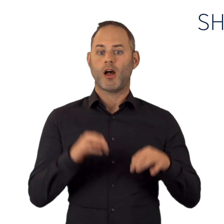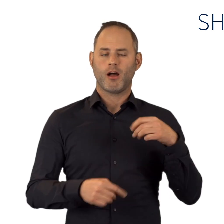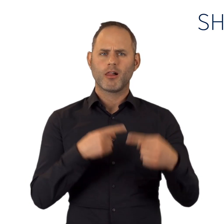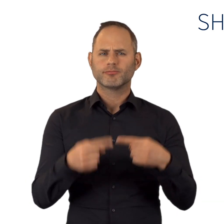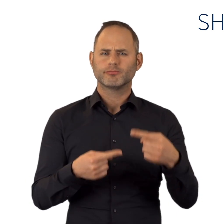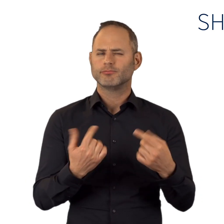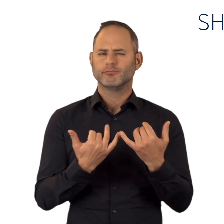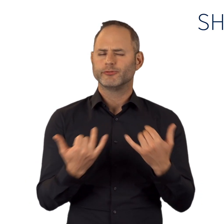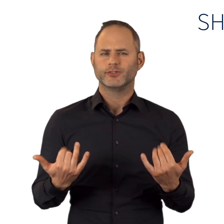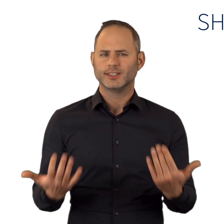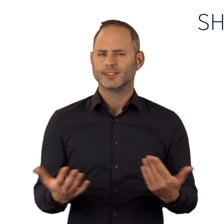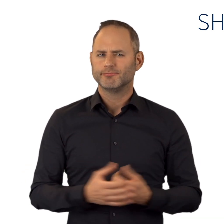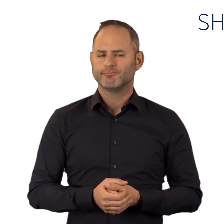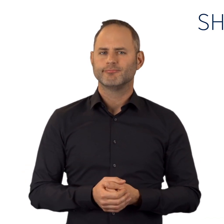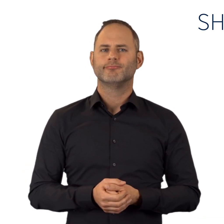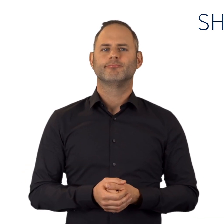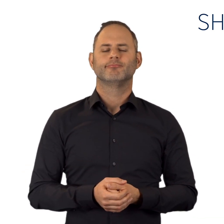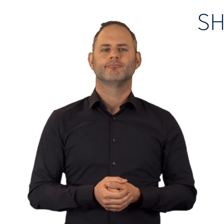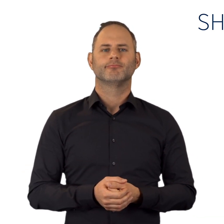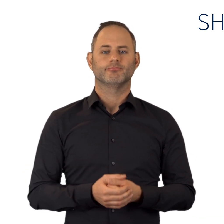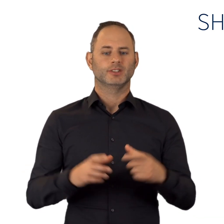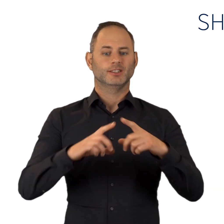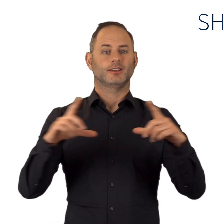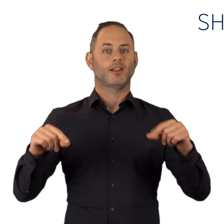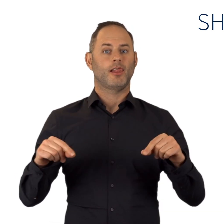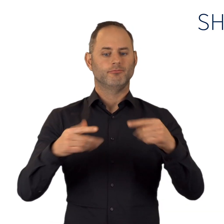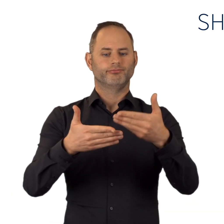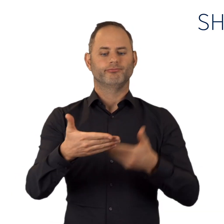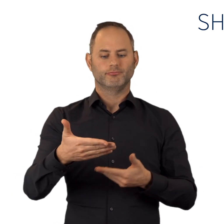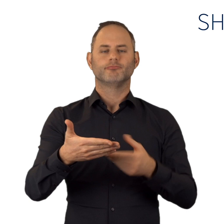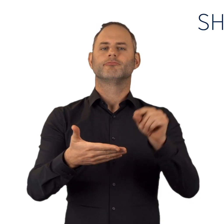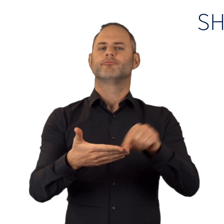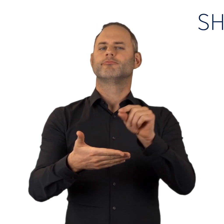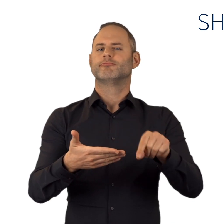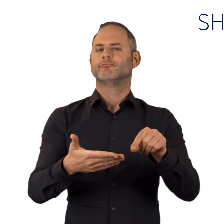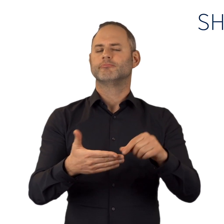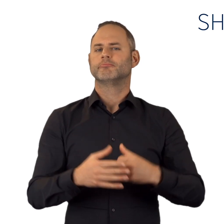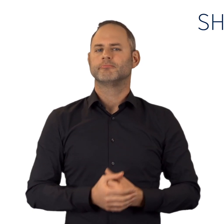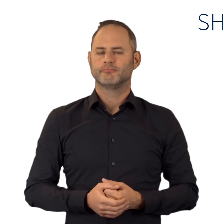Wie wird gewählt? Stimmzettel